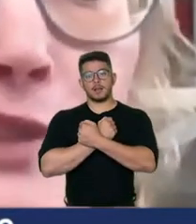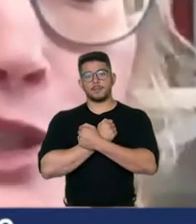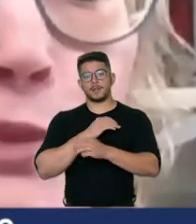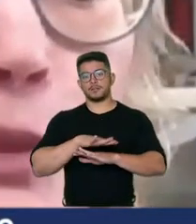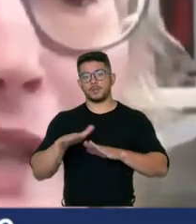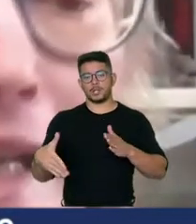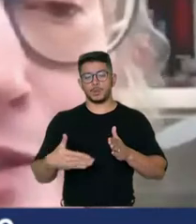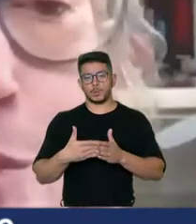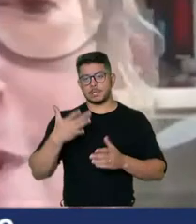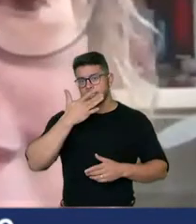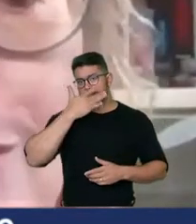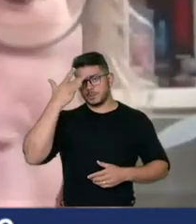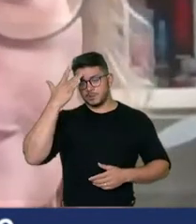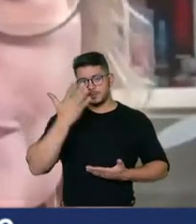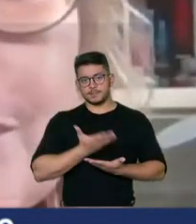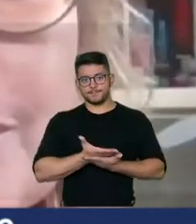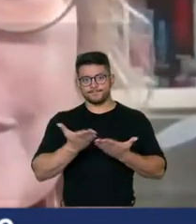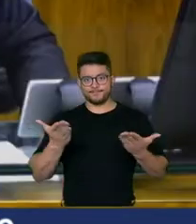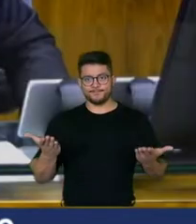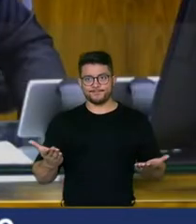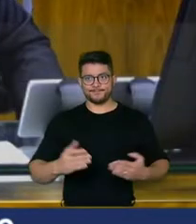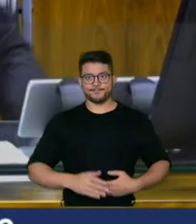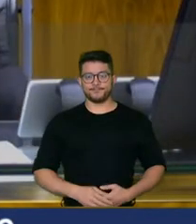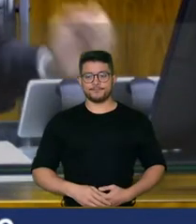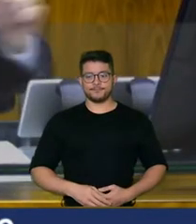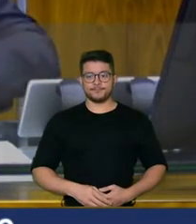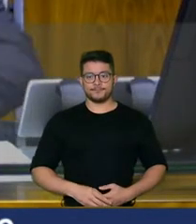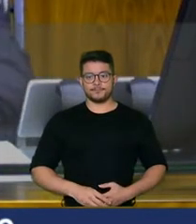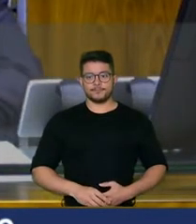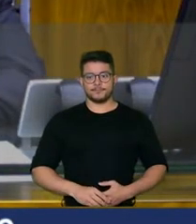FAZER BEM PARA O BRASIL, GRANDE ABRAÇO A TODOS E TODAS QUE FIZERAM ESSE DEBATE E